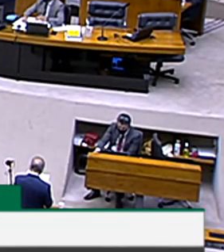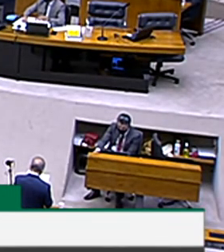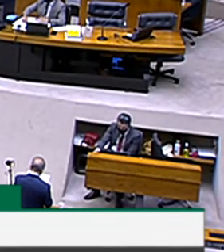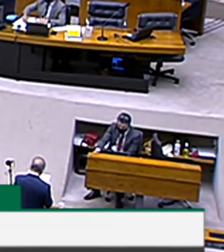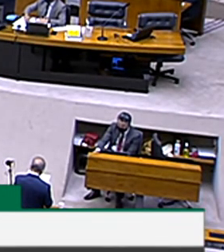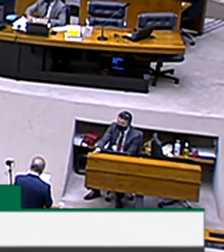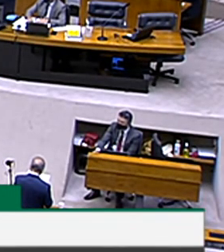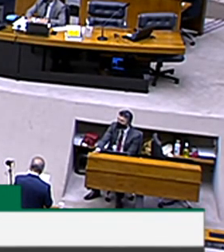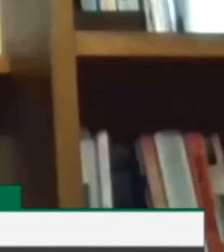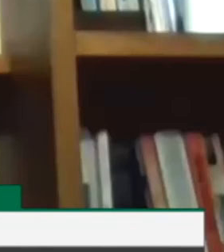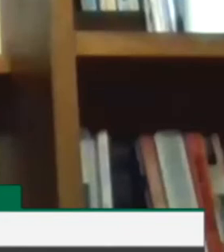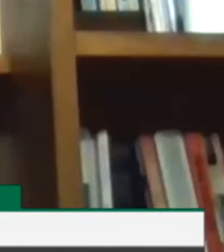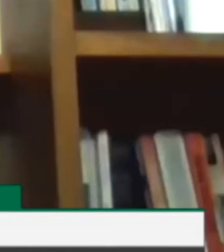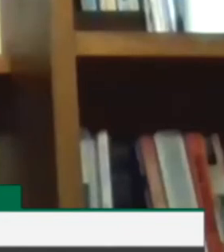OBRIGADO, CHERINI. PARA ORIENTAR PELO PSOL, DEPUTADO